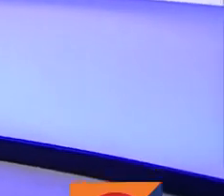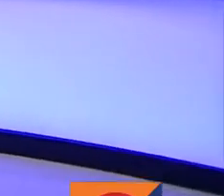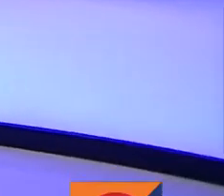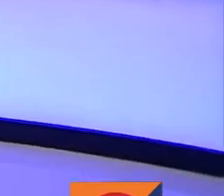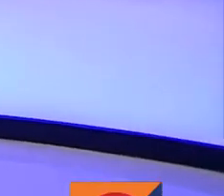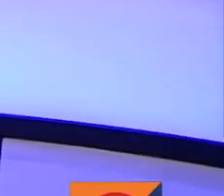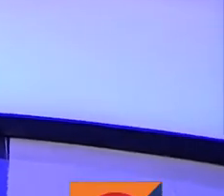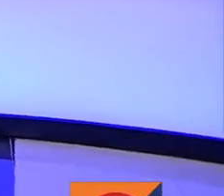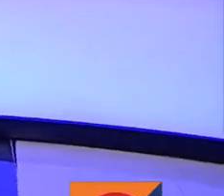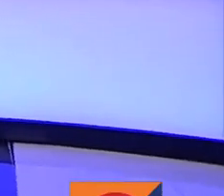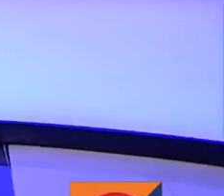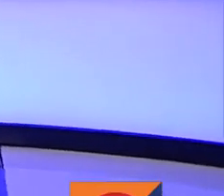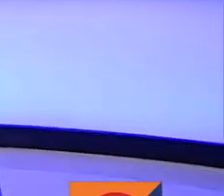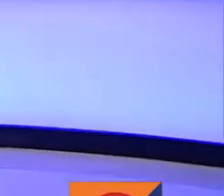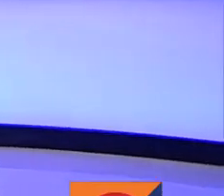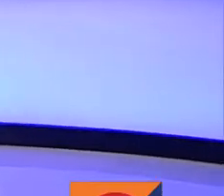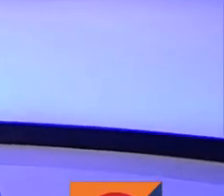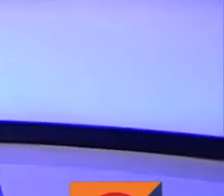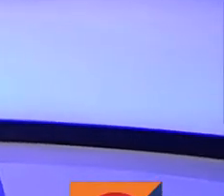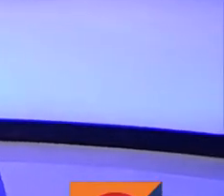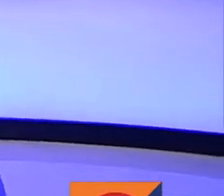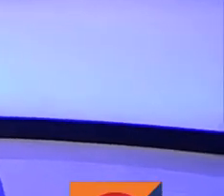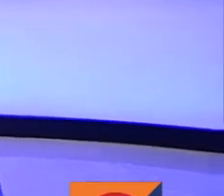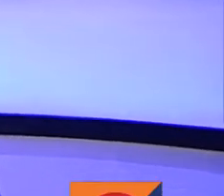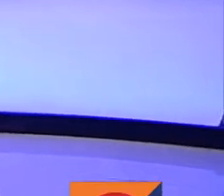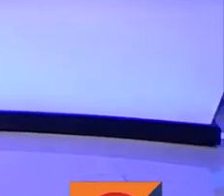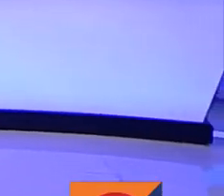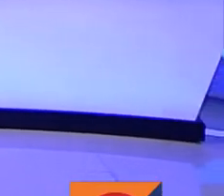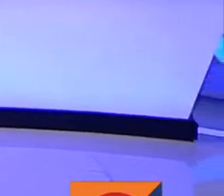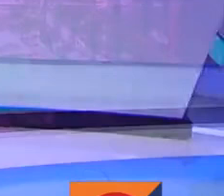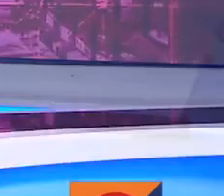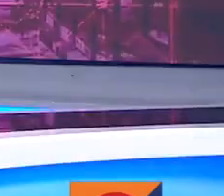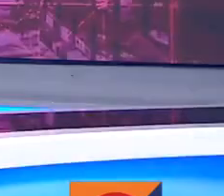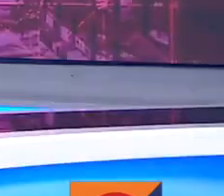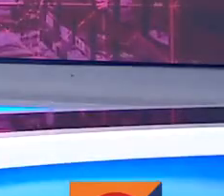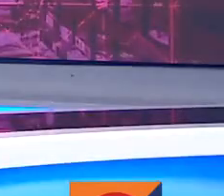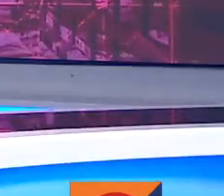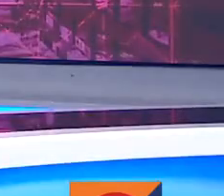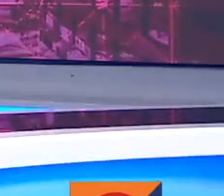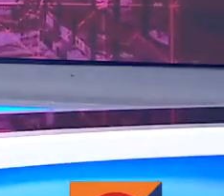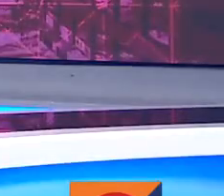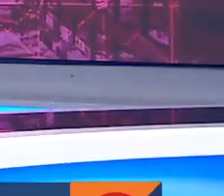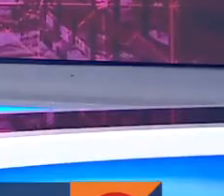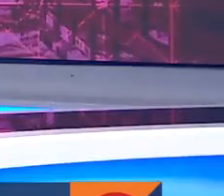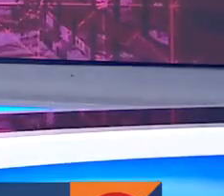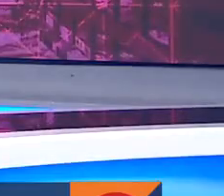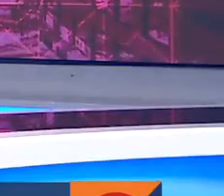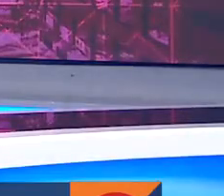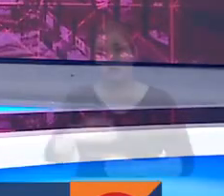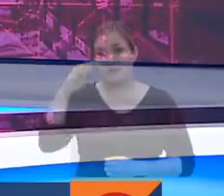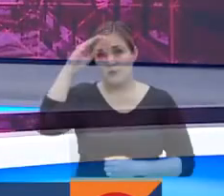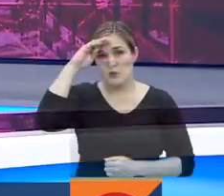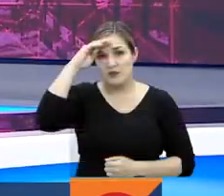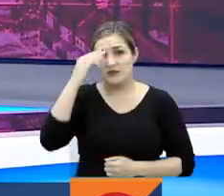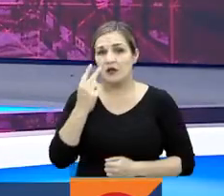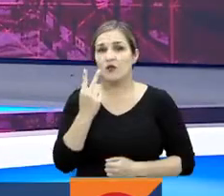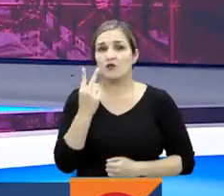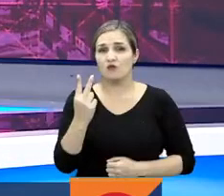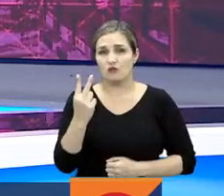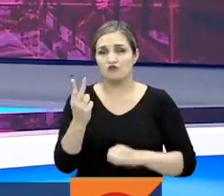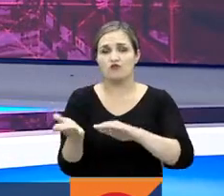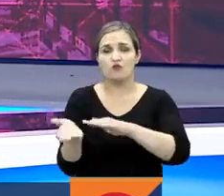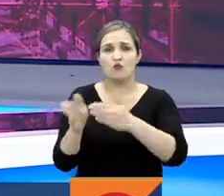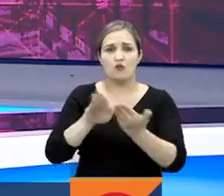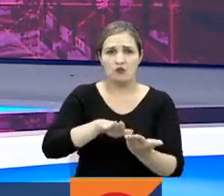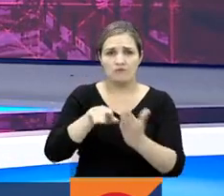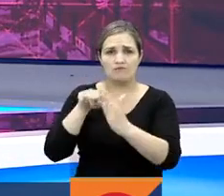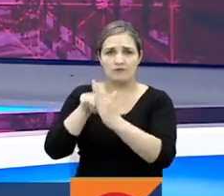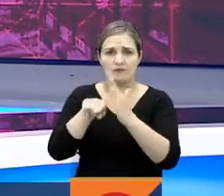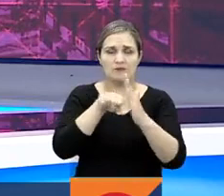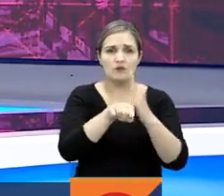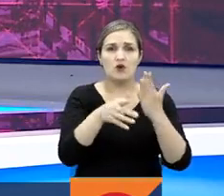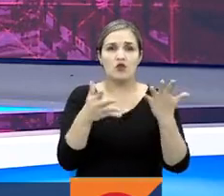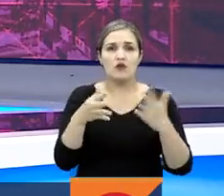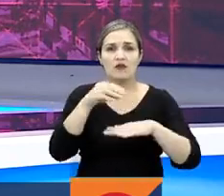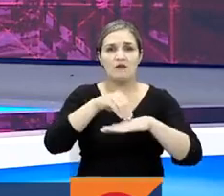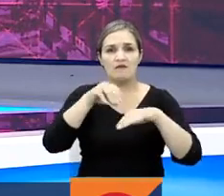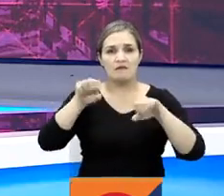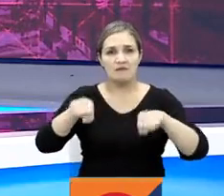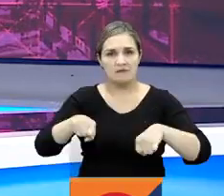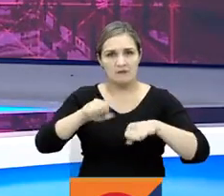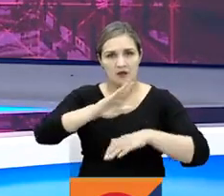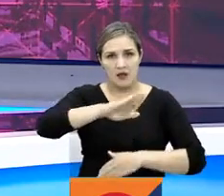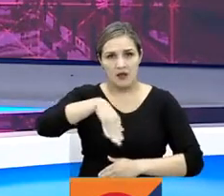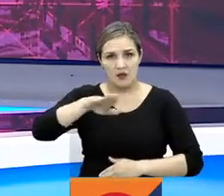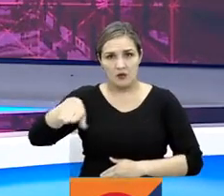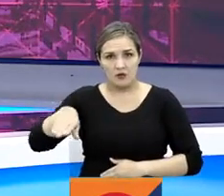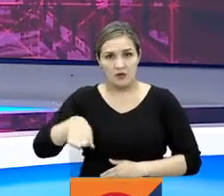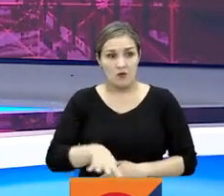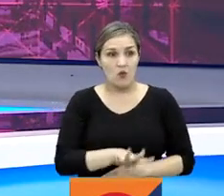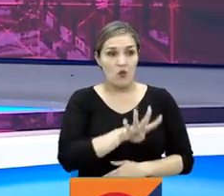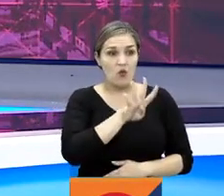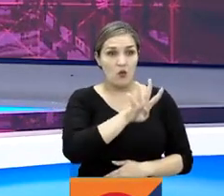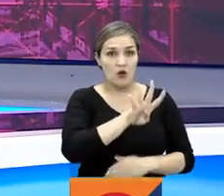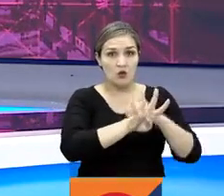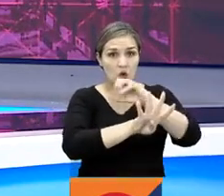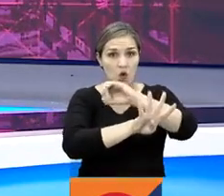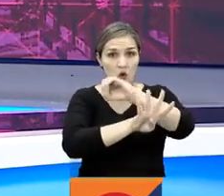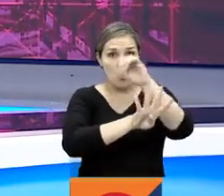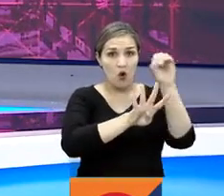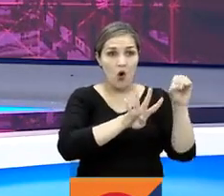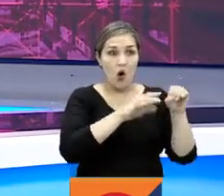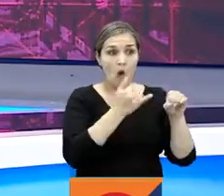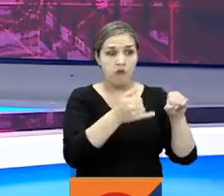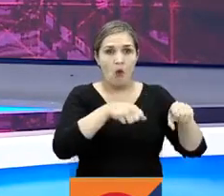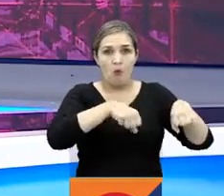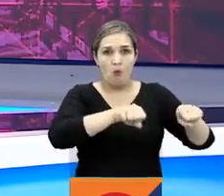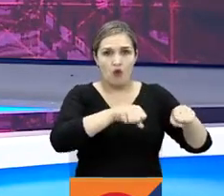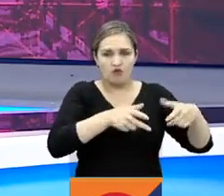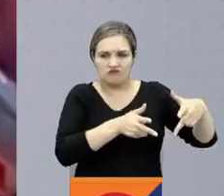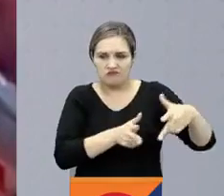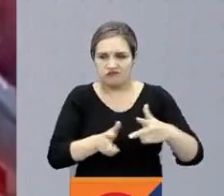DE SEMANA.UEUEUEUEUEUEUENAS NOC